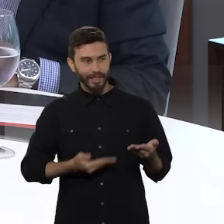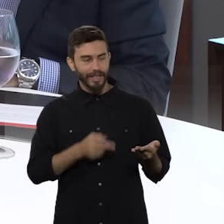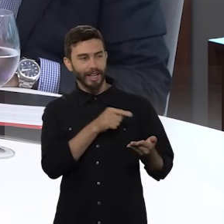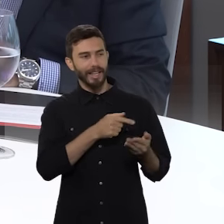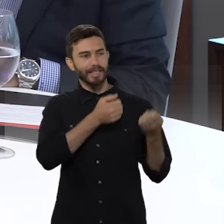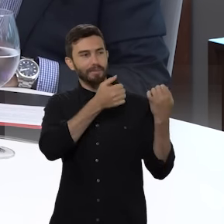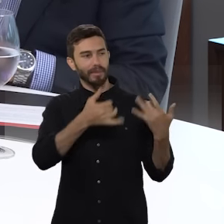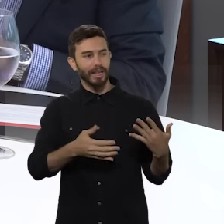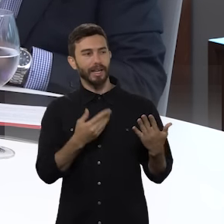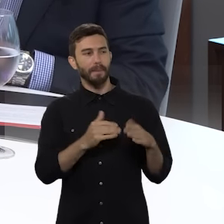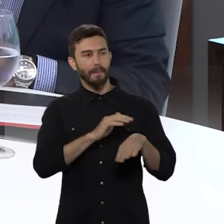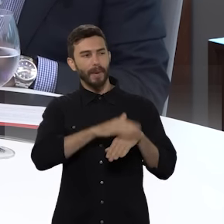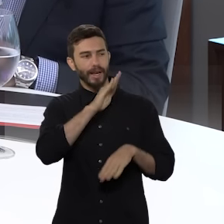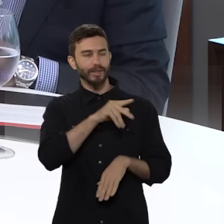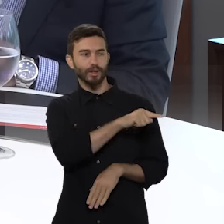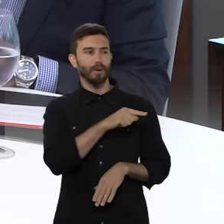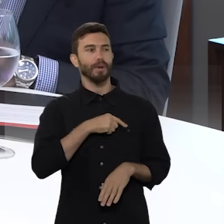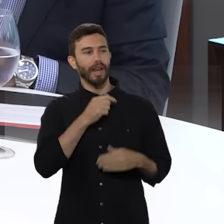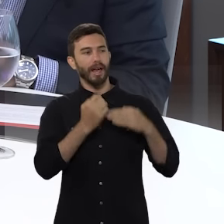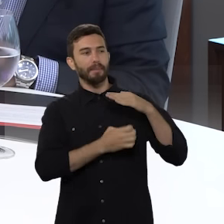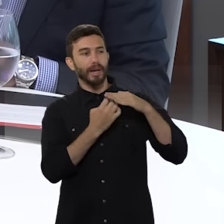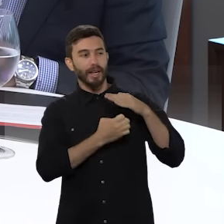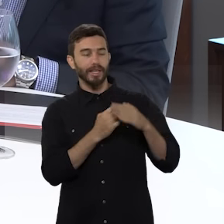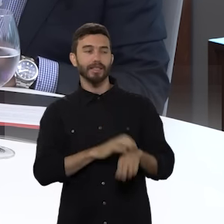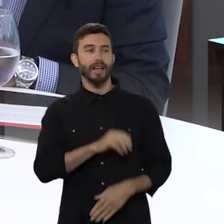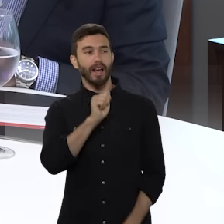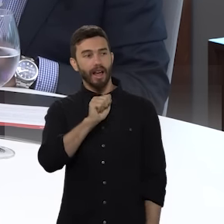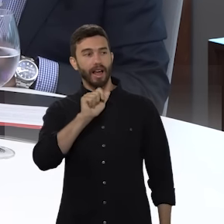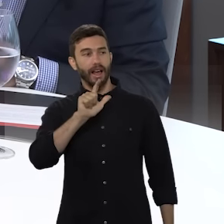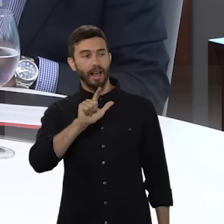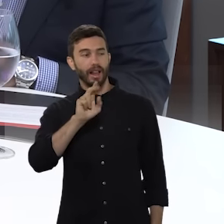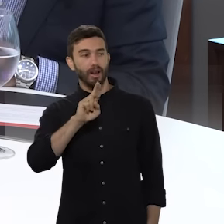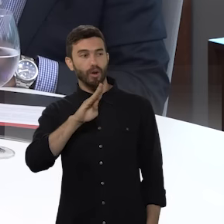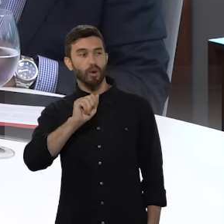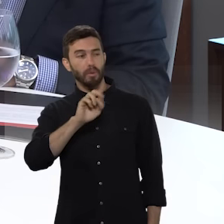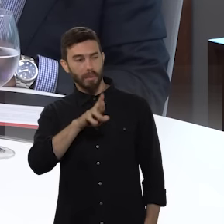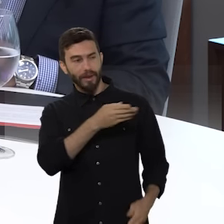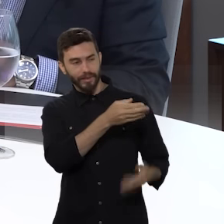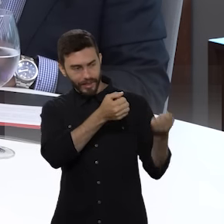queria que você falasse um pouco sobre a Alubar, a gente já comentou um pouco aqui os segmentos em